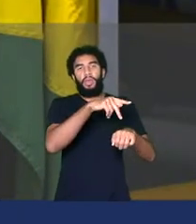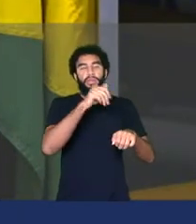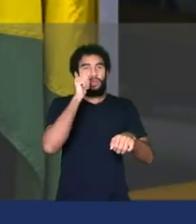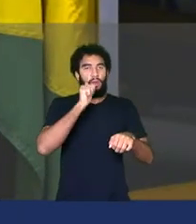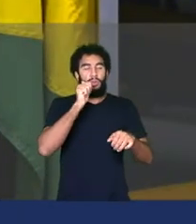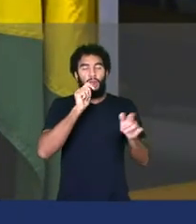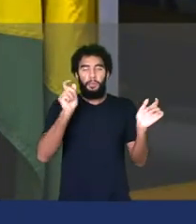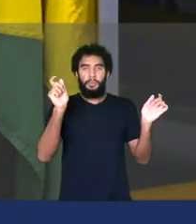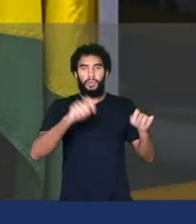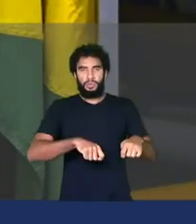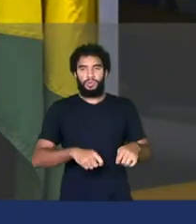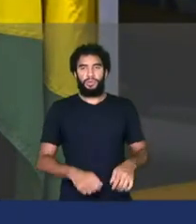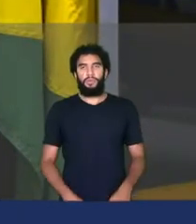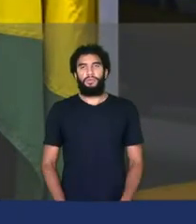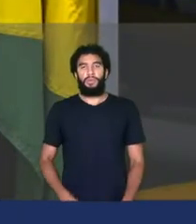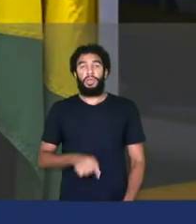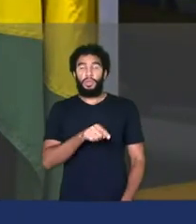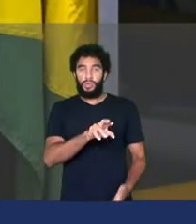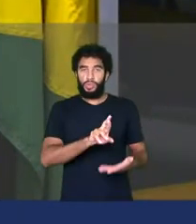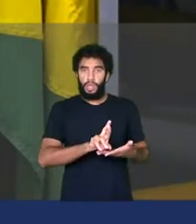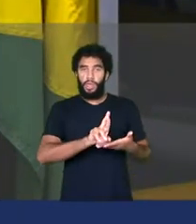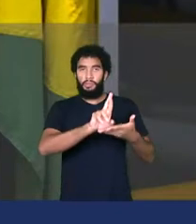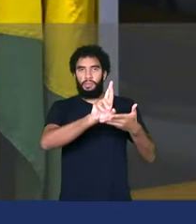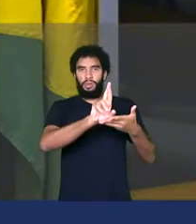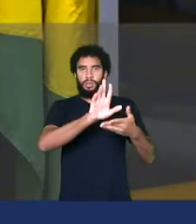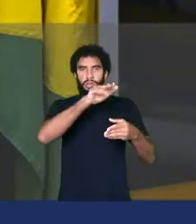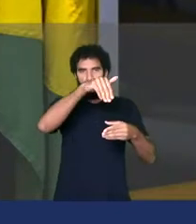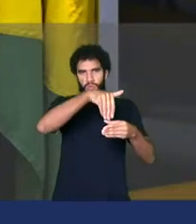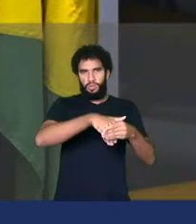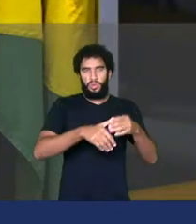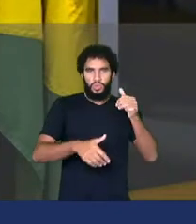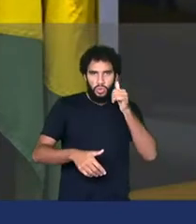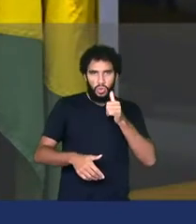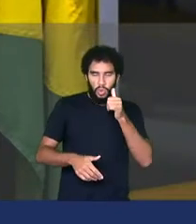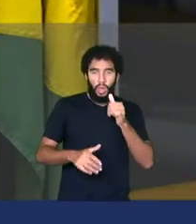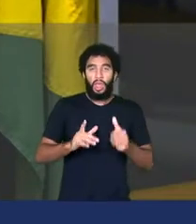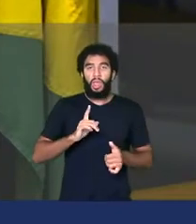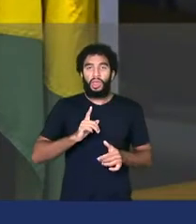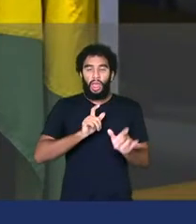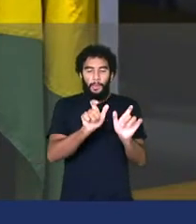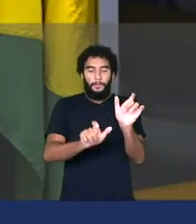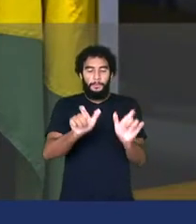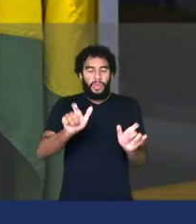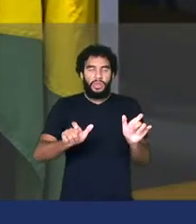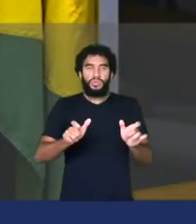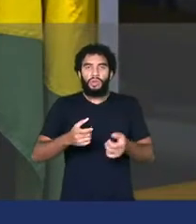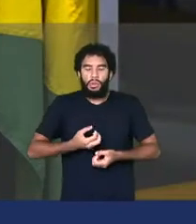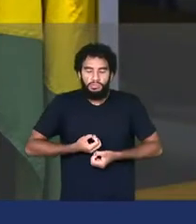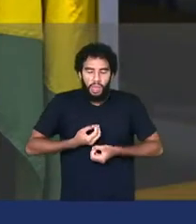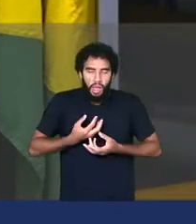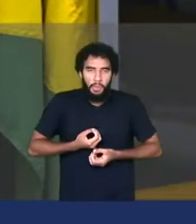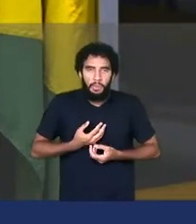DEPOIS EM 19 93 A NOVA ZEL ZELÂNDIA FOI O PRIMEIRO PAÍS QUE DEU VOZ ÀS MULHERES, ISSO QUE REPRESENTA O VOTO FEMININO, É QUANDO A GENTE TEM VOZ, É QUANDO A GENTE